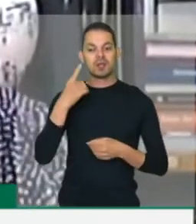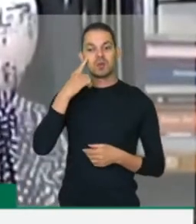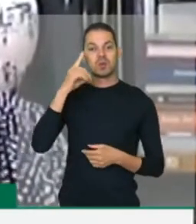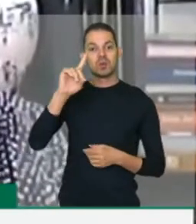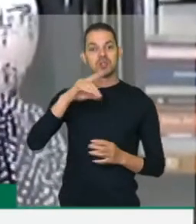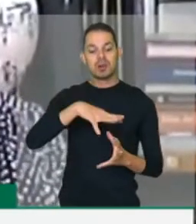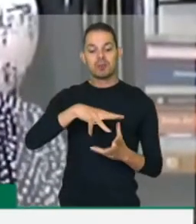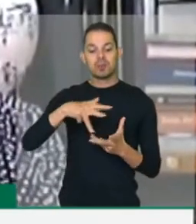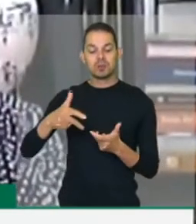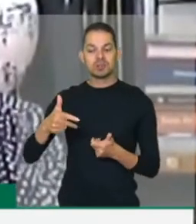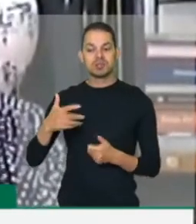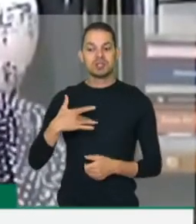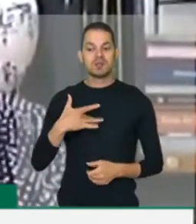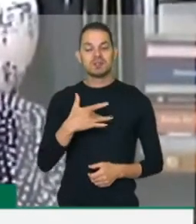DIA QUE INFELIZMENTE NÓS